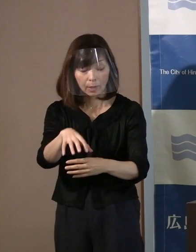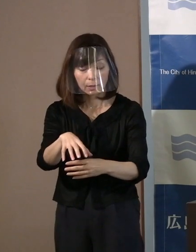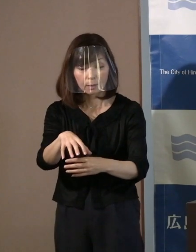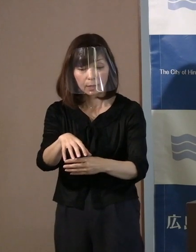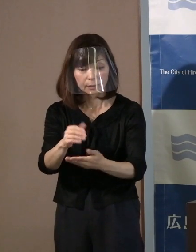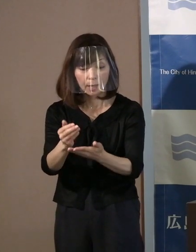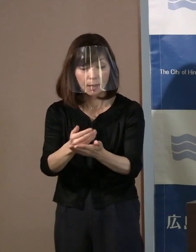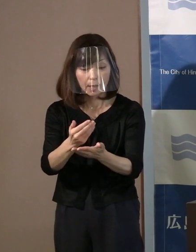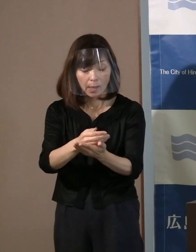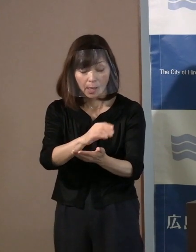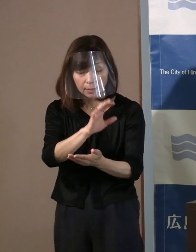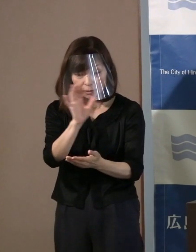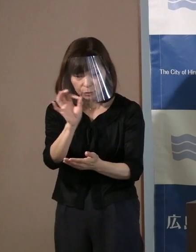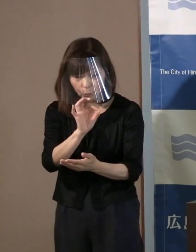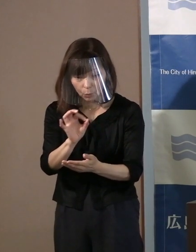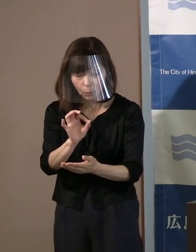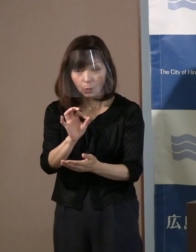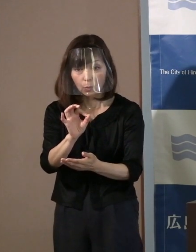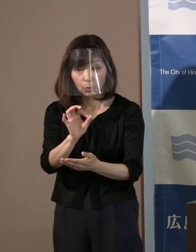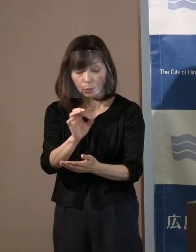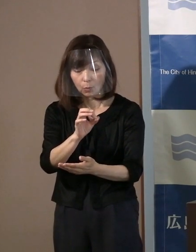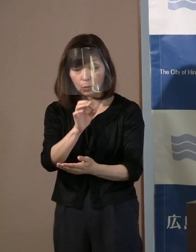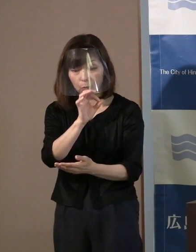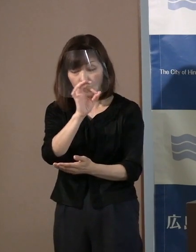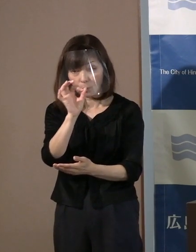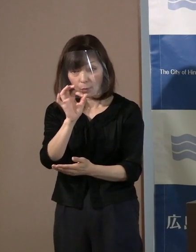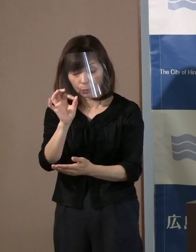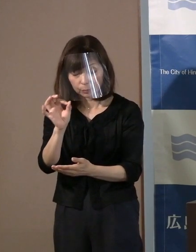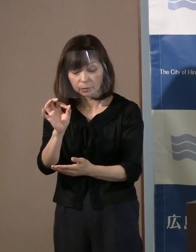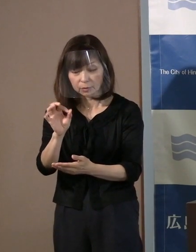遺構の残りが極めて良くて 大変重要な遺構であるとの評価を